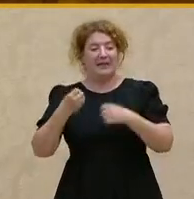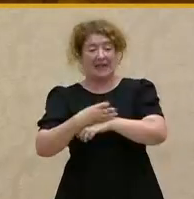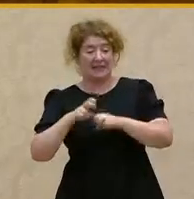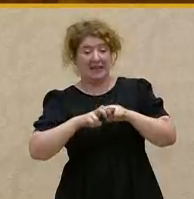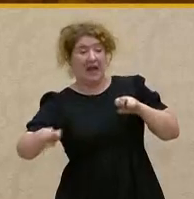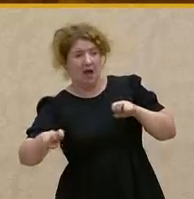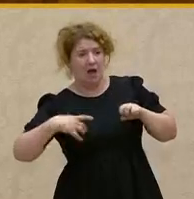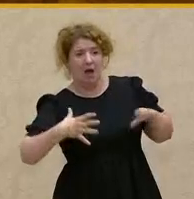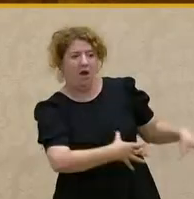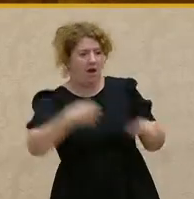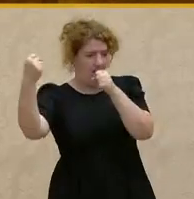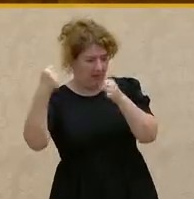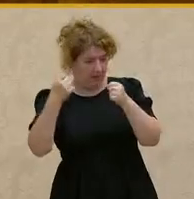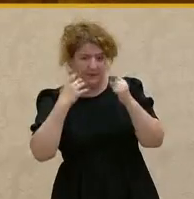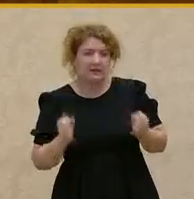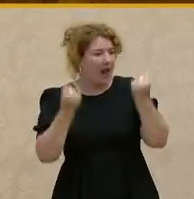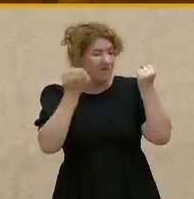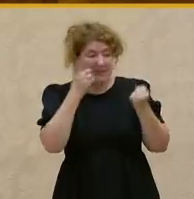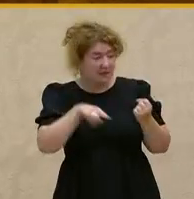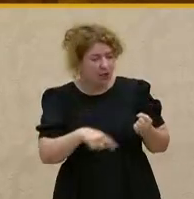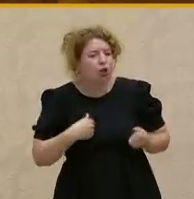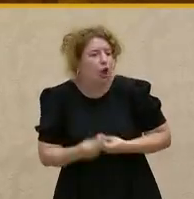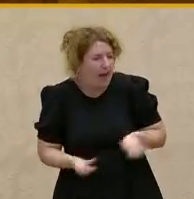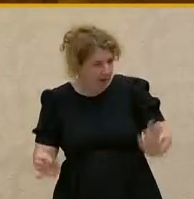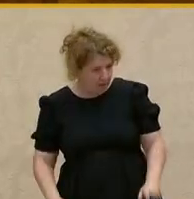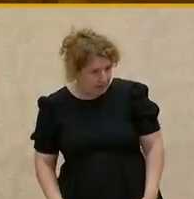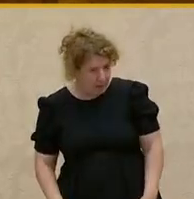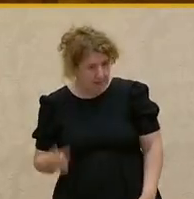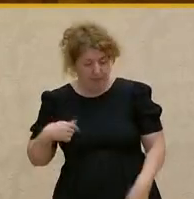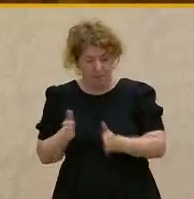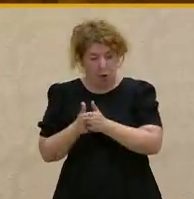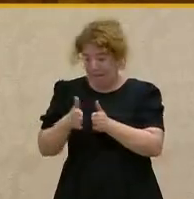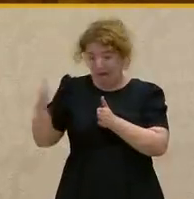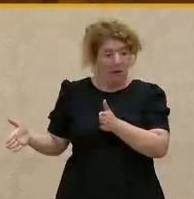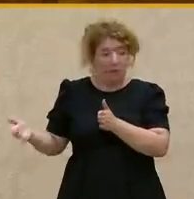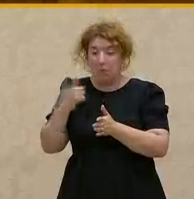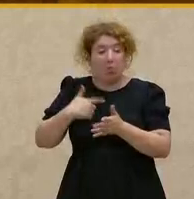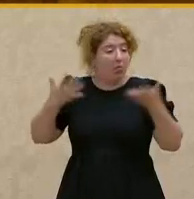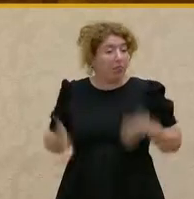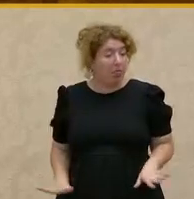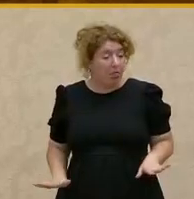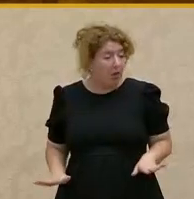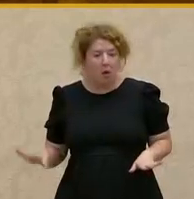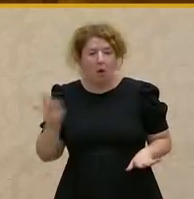salvado. Qué hago yo si realmente no me dicen nada o quizá me lo han dicho en la lengua oral.